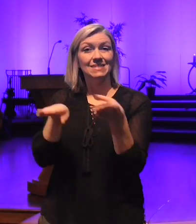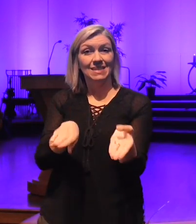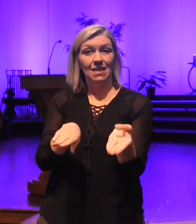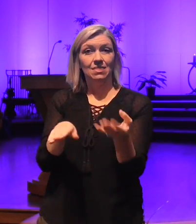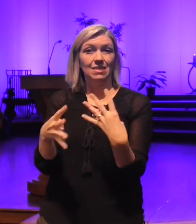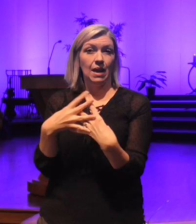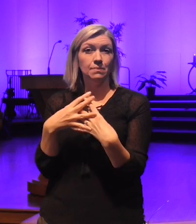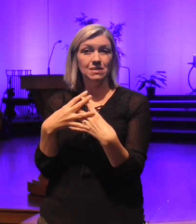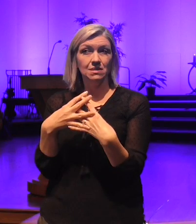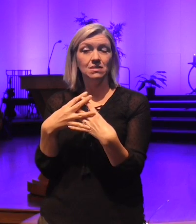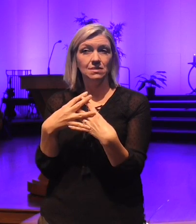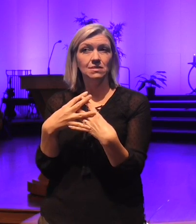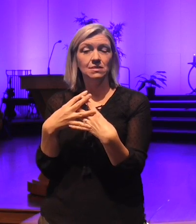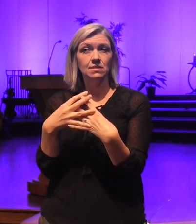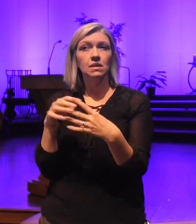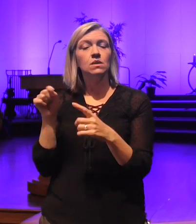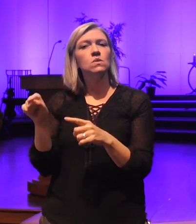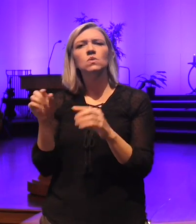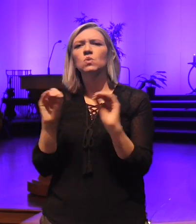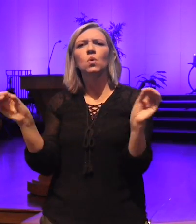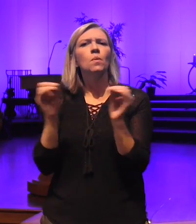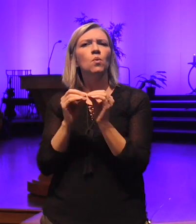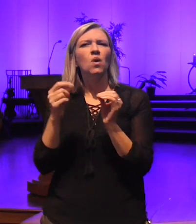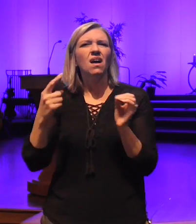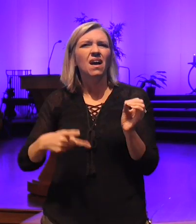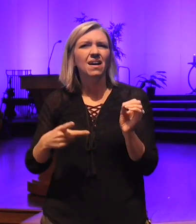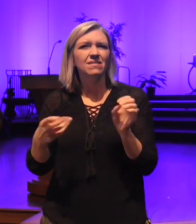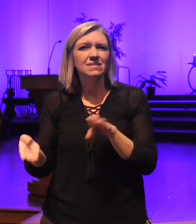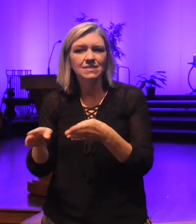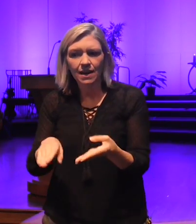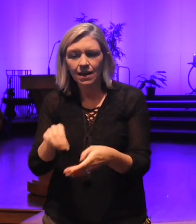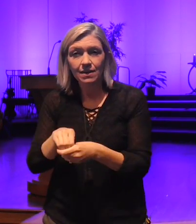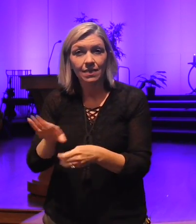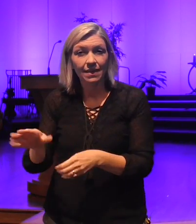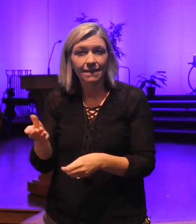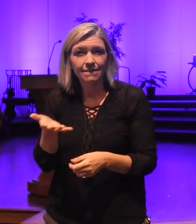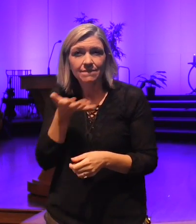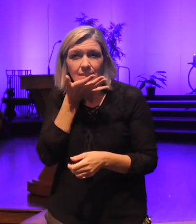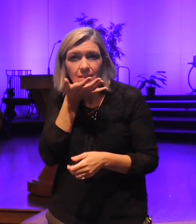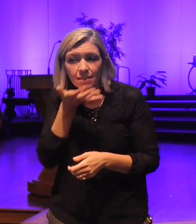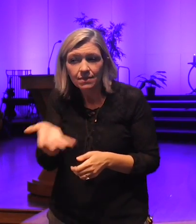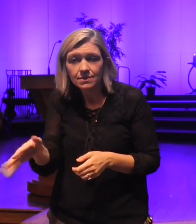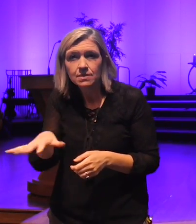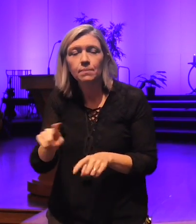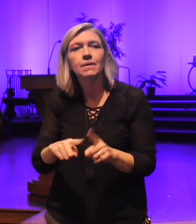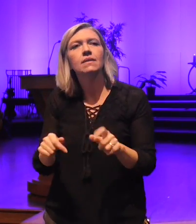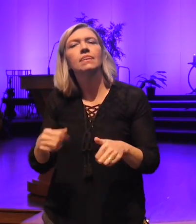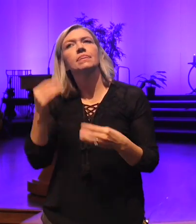ya no estaba medio muerto en ese campo, sino que estaba viviendo en esa conferencia. y le estaba contando a esa